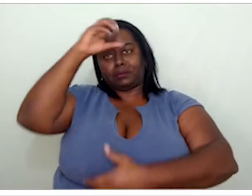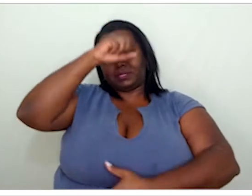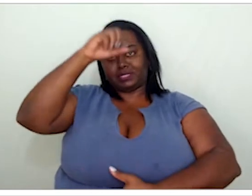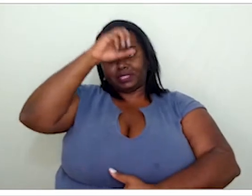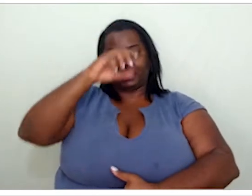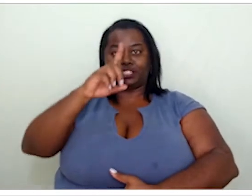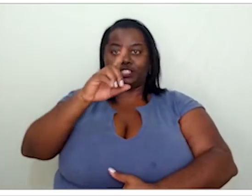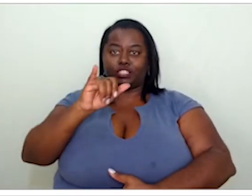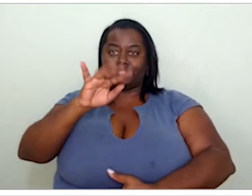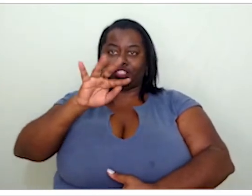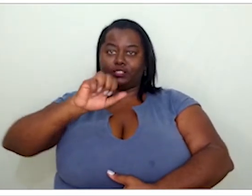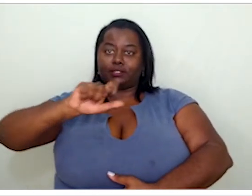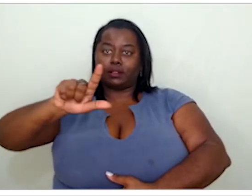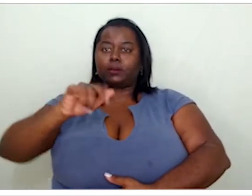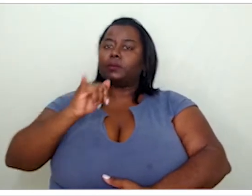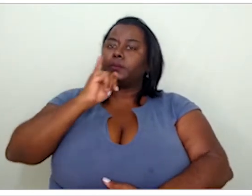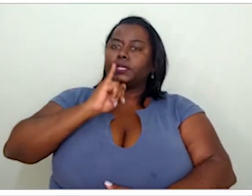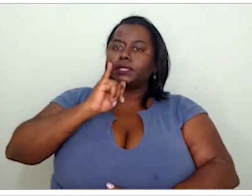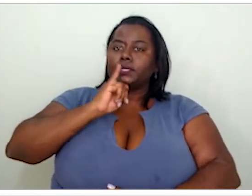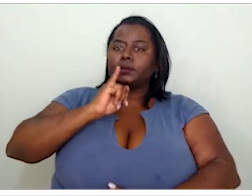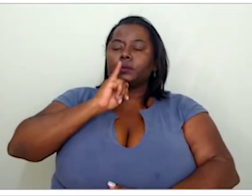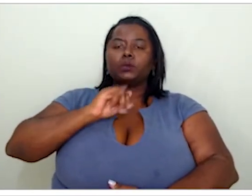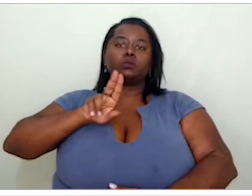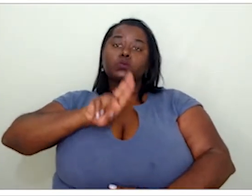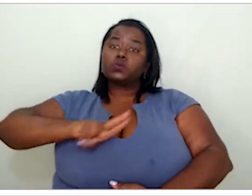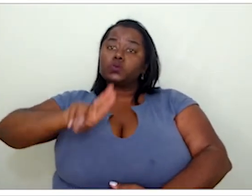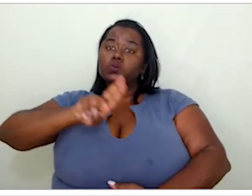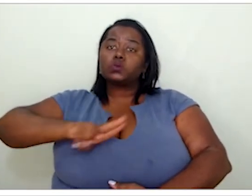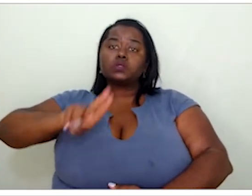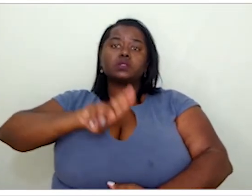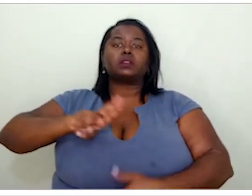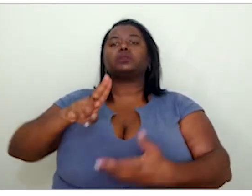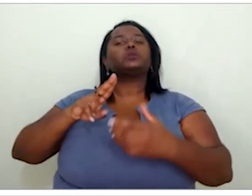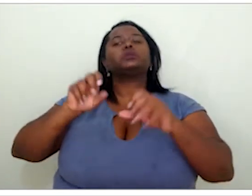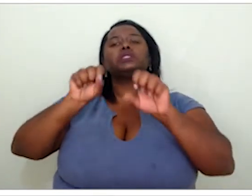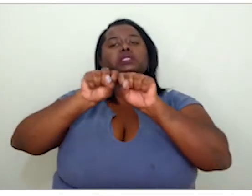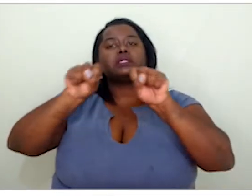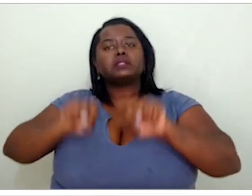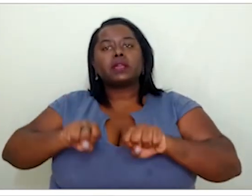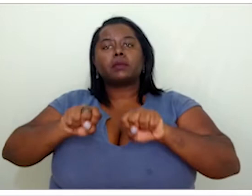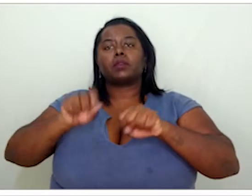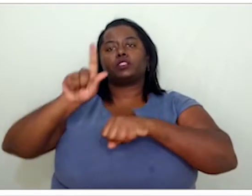y, por ejemplo, usando el sistema de gestión del aprendizaje, puede ocurrir mucho diálogo